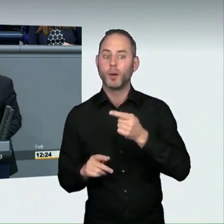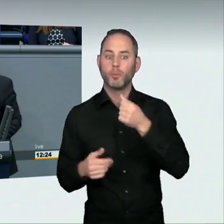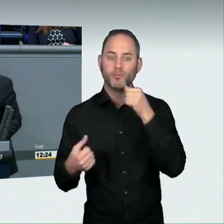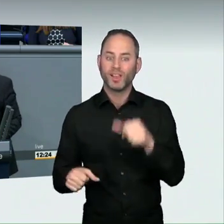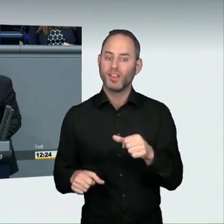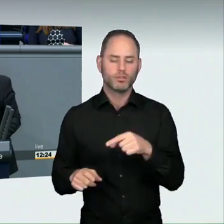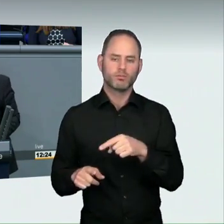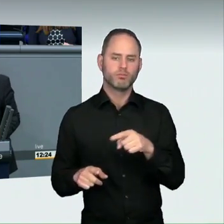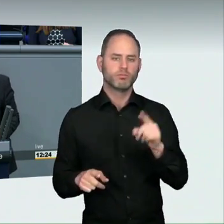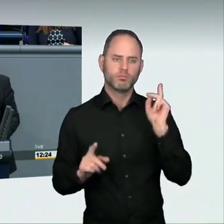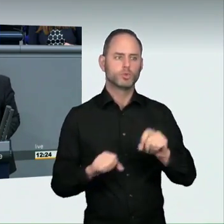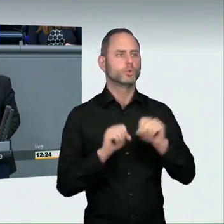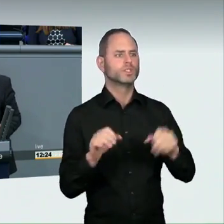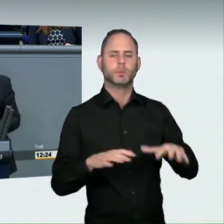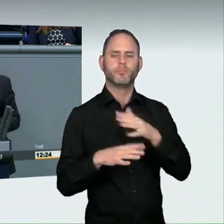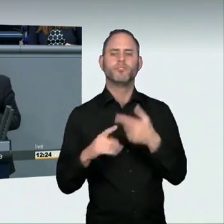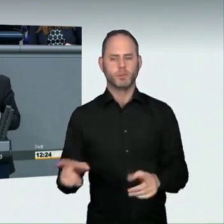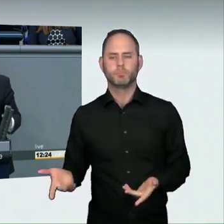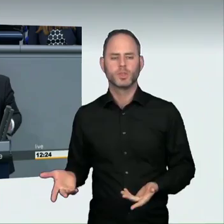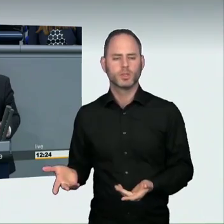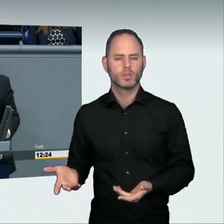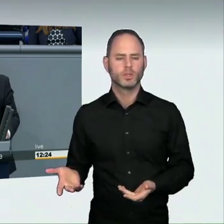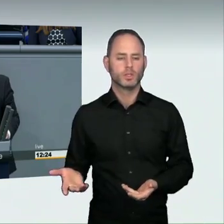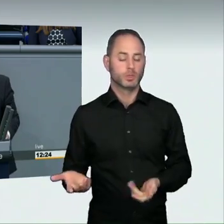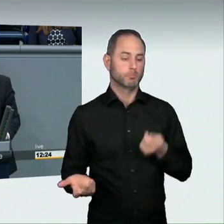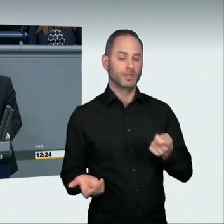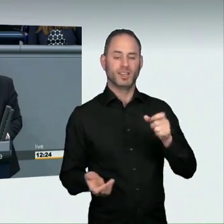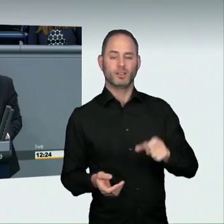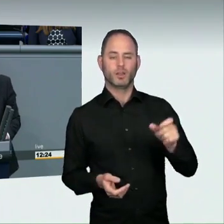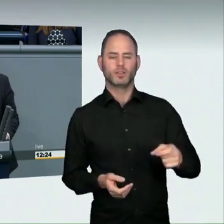wenn Sie schon jetzt mit der Mietpreisbremse so gegen die Wand gefahren sind.